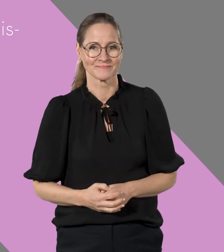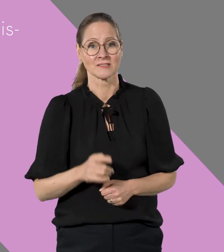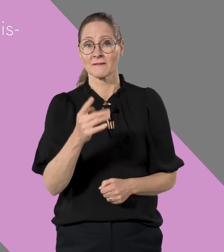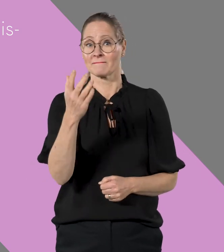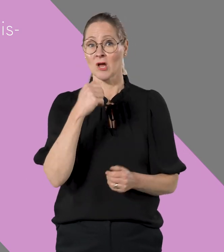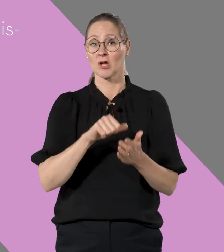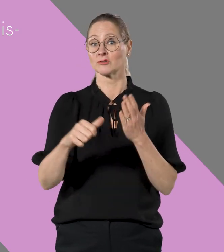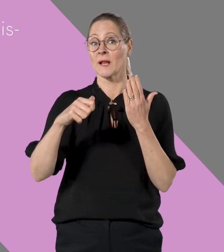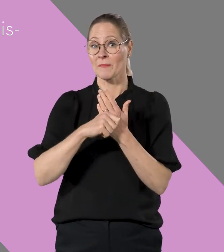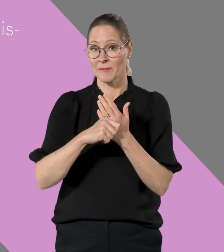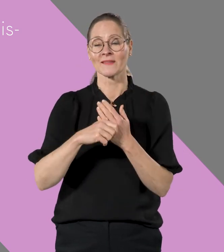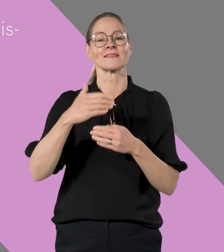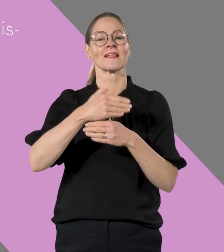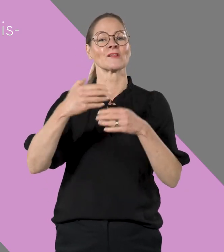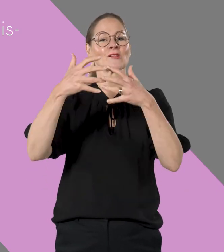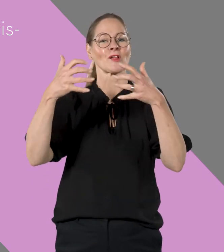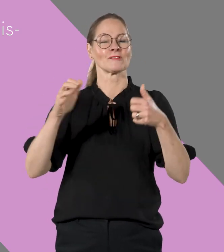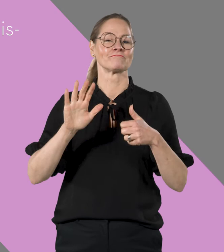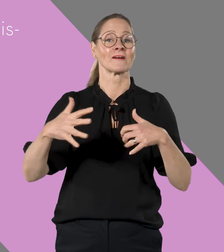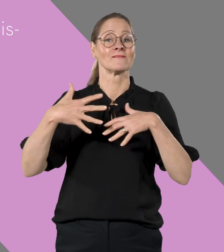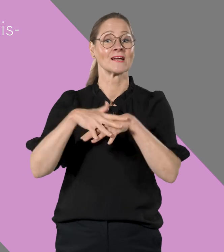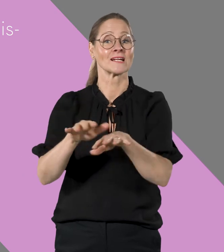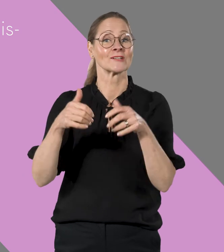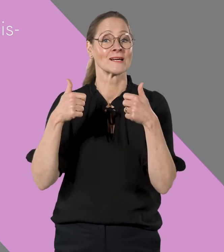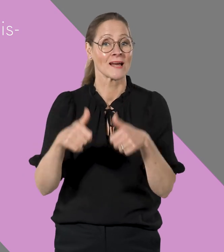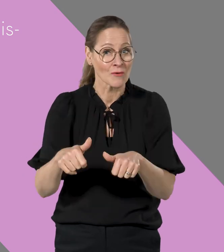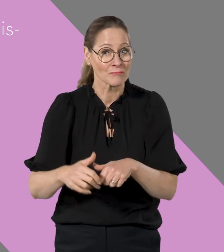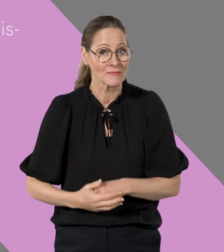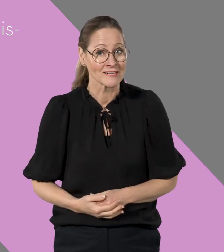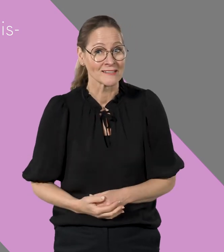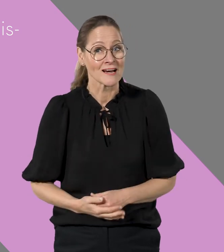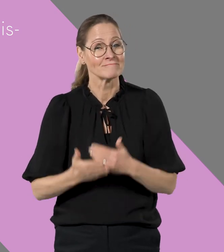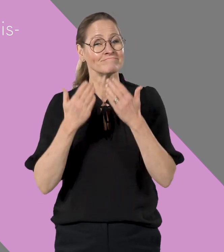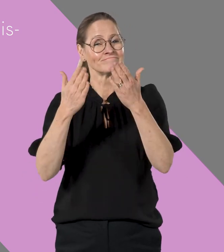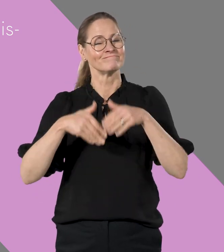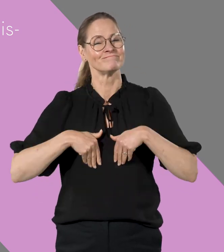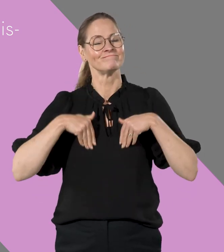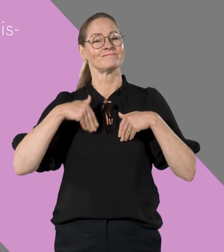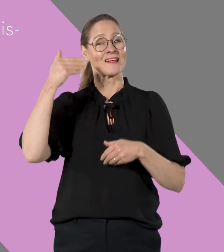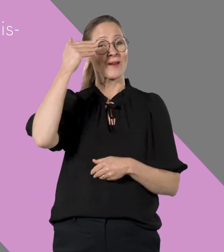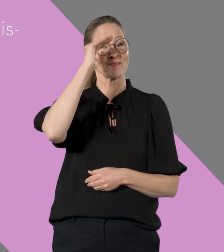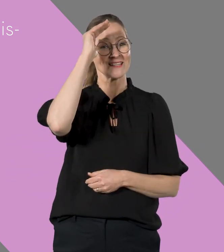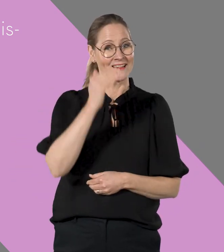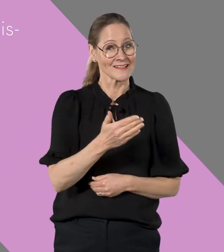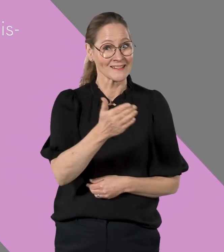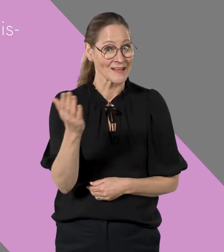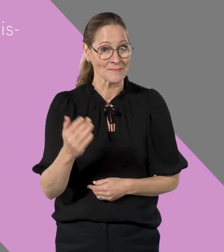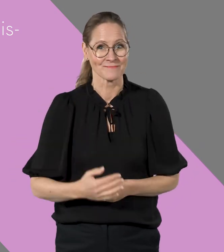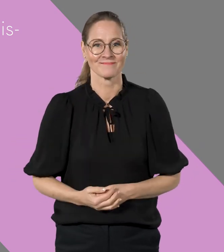Voit ostaa lippusi Teatteri Totin verkkokaupasta. Elämyksellistä elokuvailtaa!